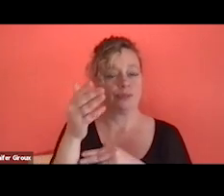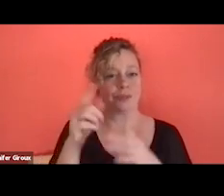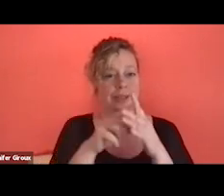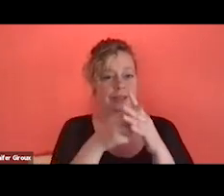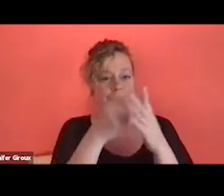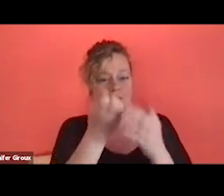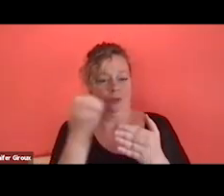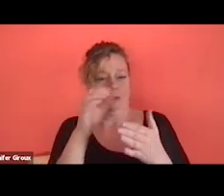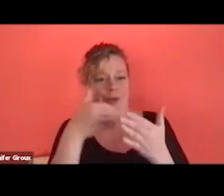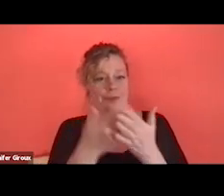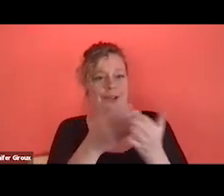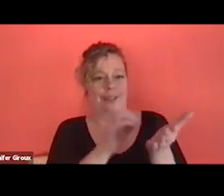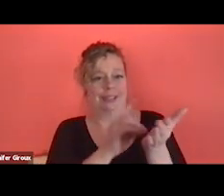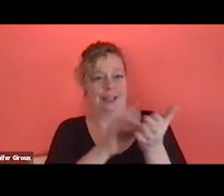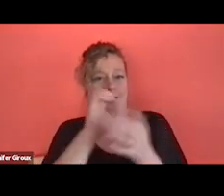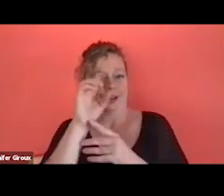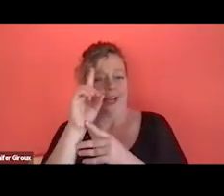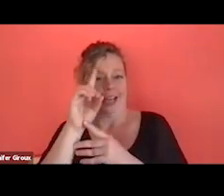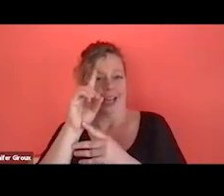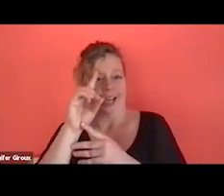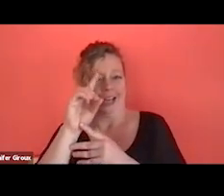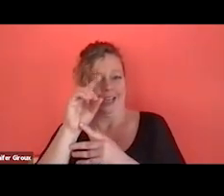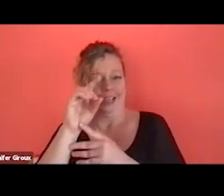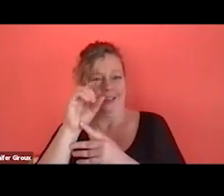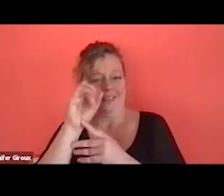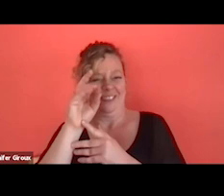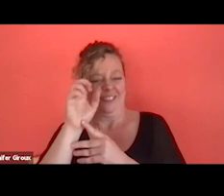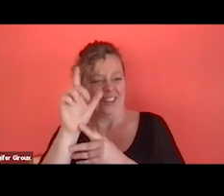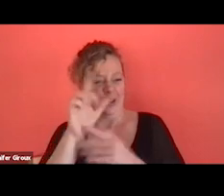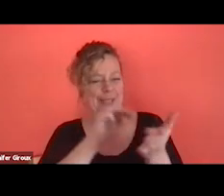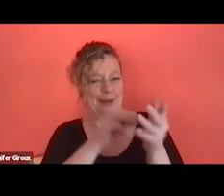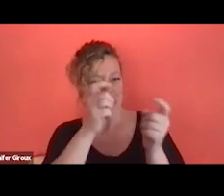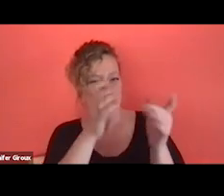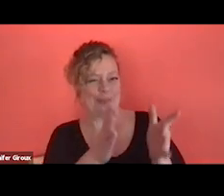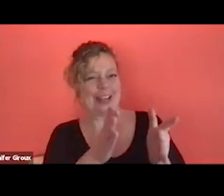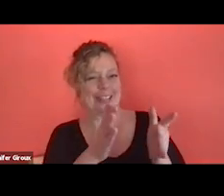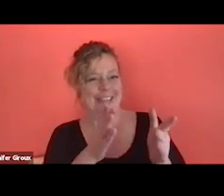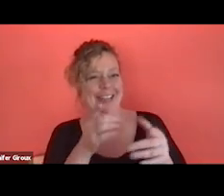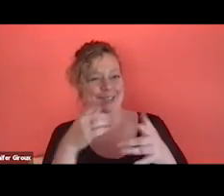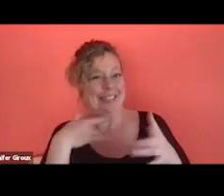Ese es el Dr. Ed Farrell, mi compatriota del lado médico, el director médico, estaba tan emocionado como pueden ver.